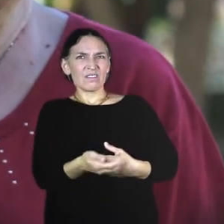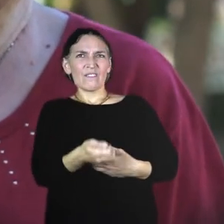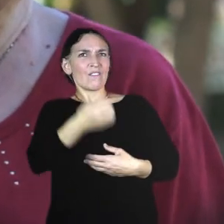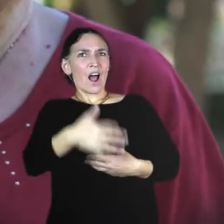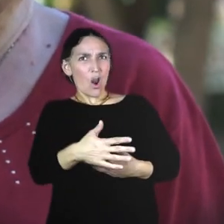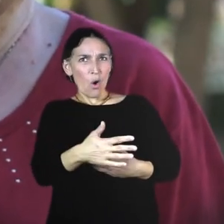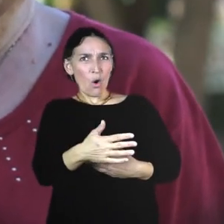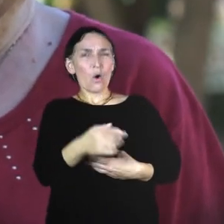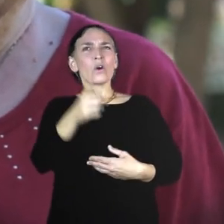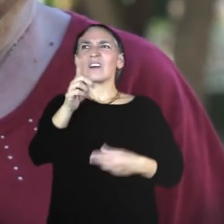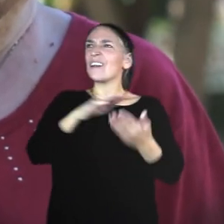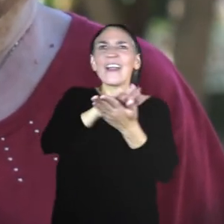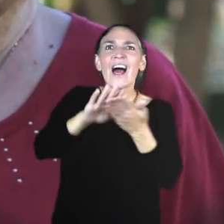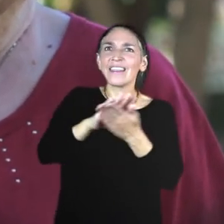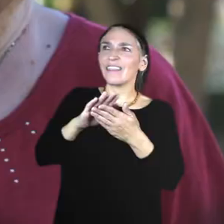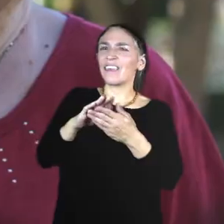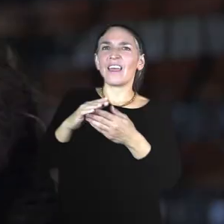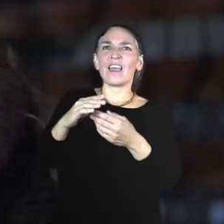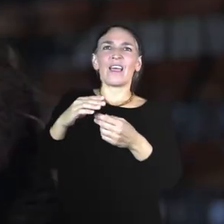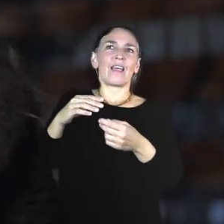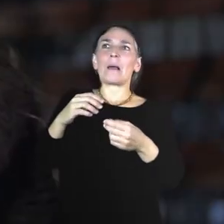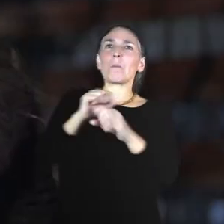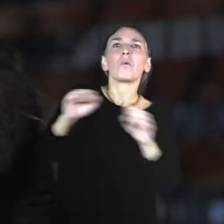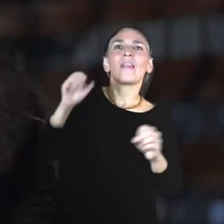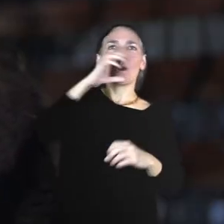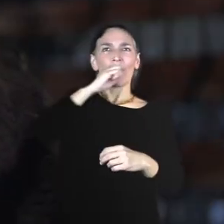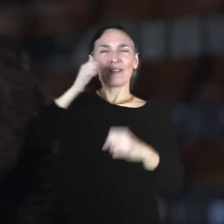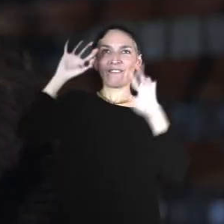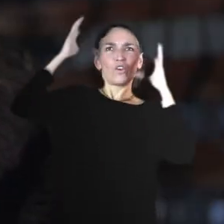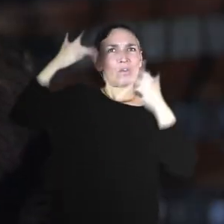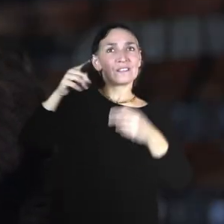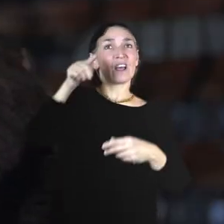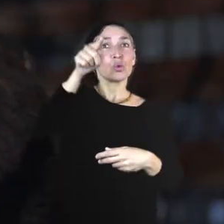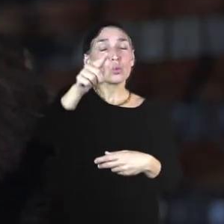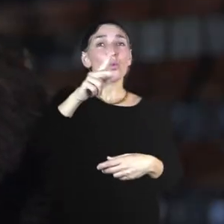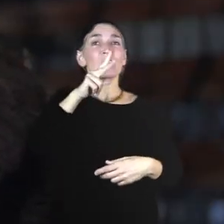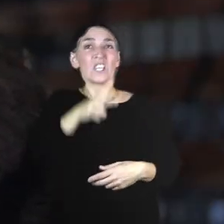nadie se lo merece, ni tu, ni tus hijas, hijos,